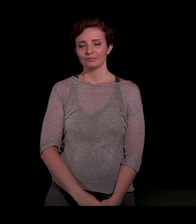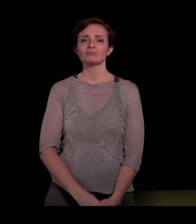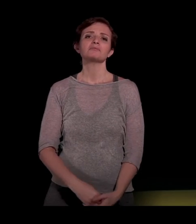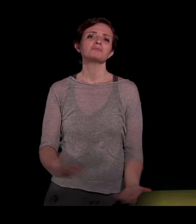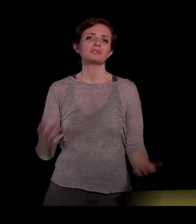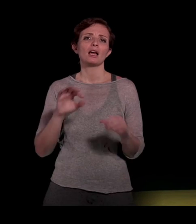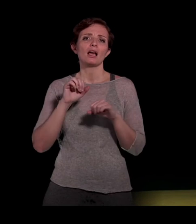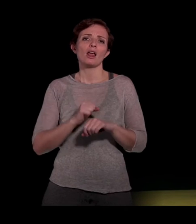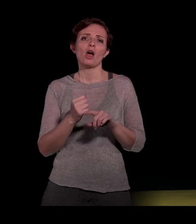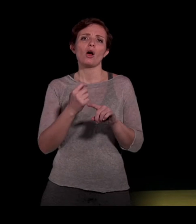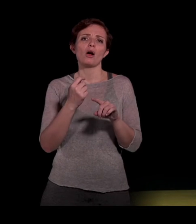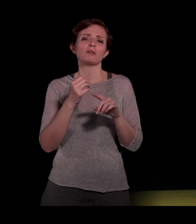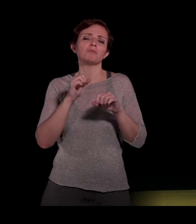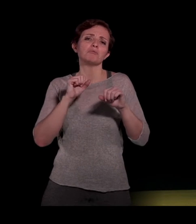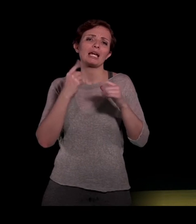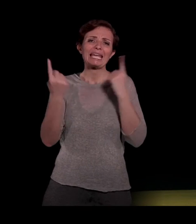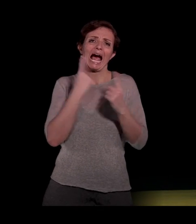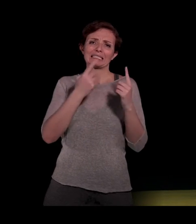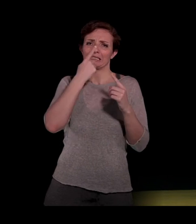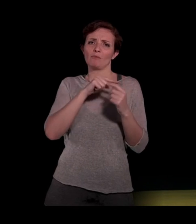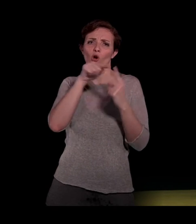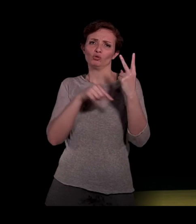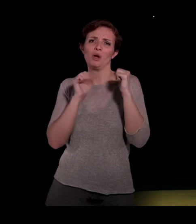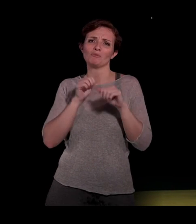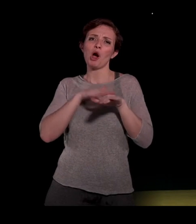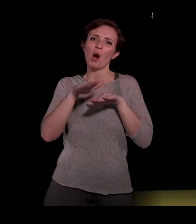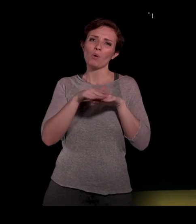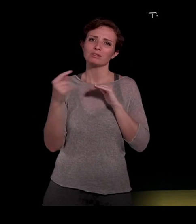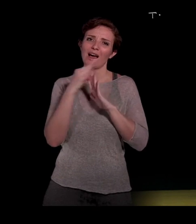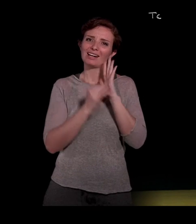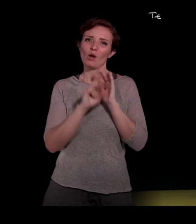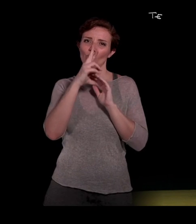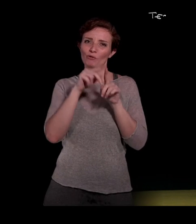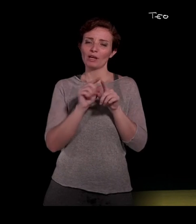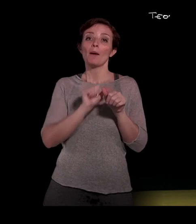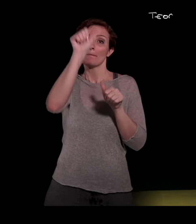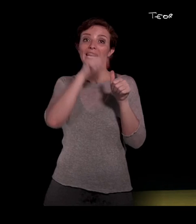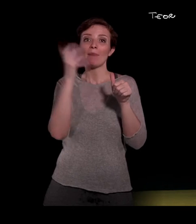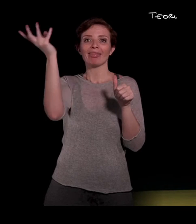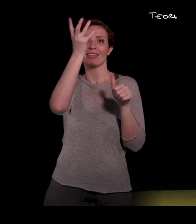Due applicazioni importanti della regola di Ruffini sono il teorema del resto